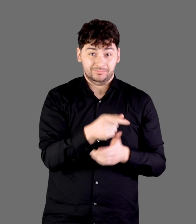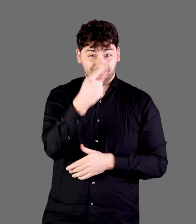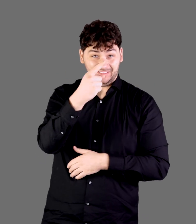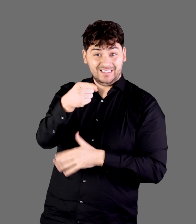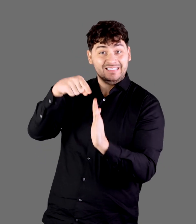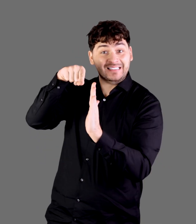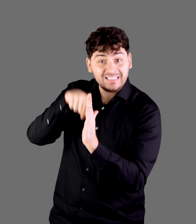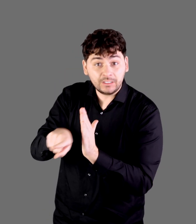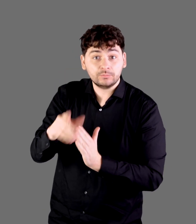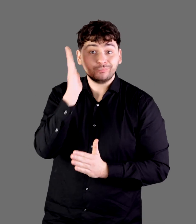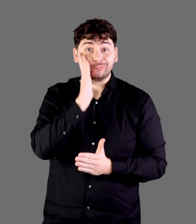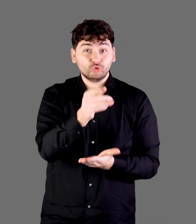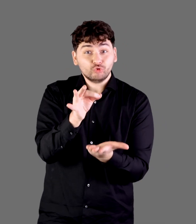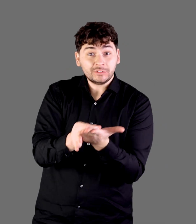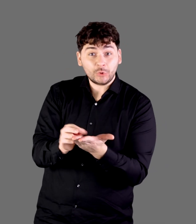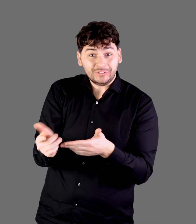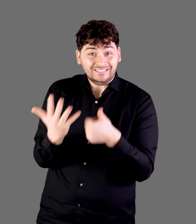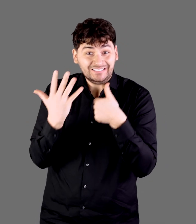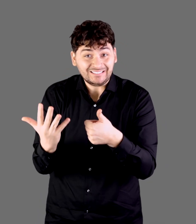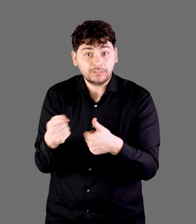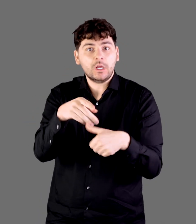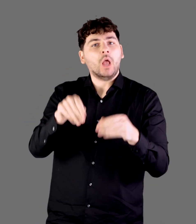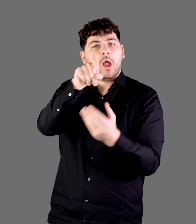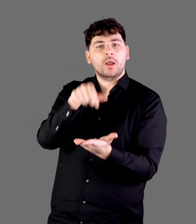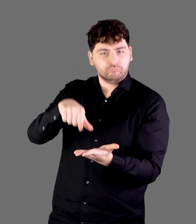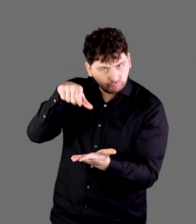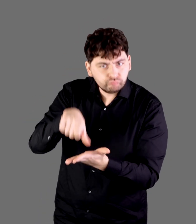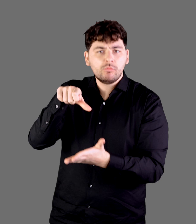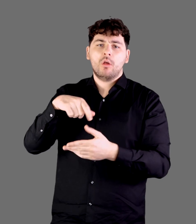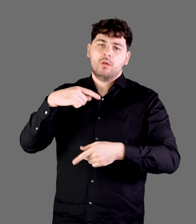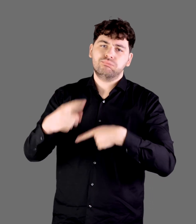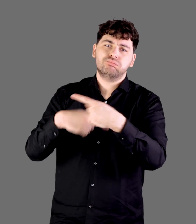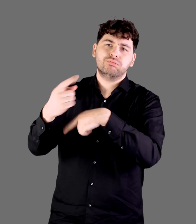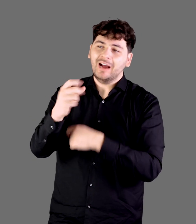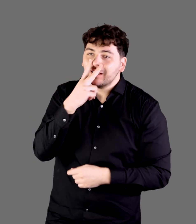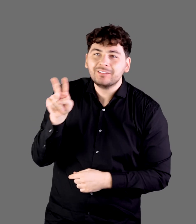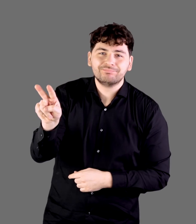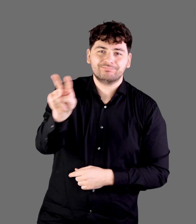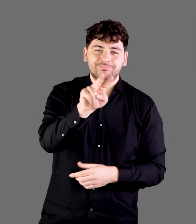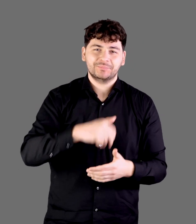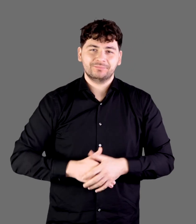Treten Sie bitte ein und starten bei Station 6 den Guide erneut.